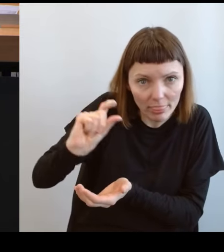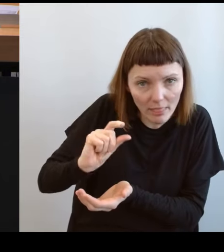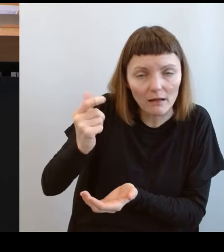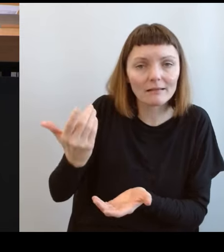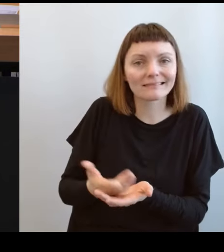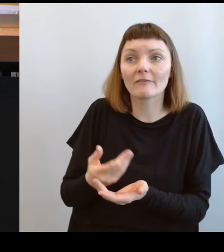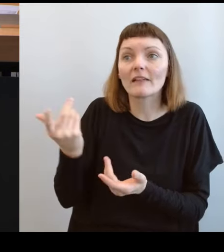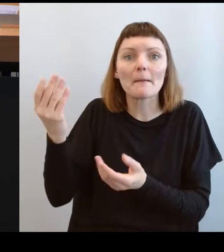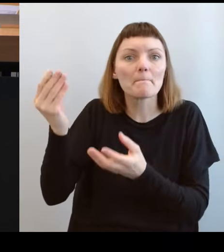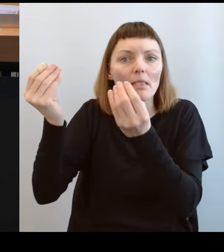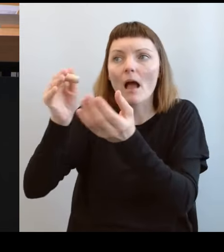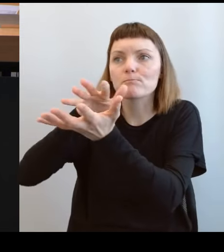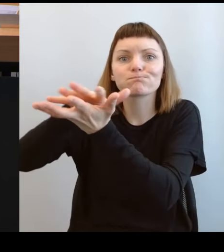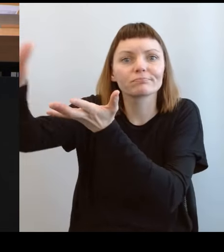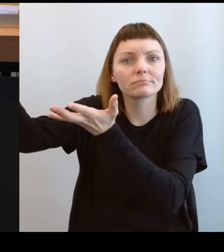mit anderen Dingen beschäftigt ist.